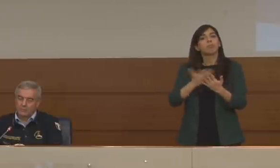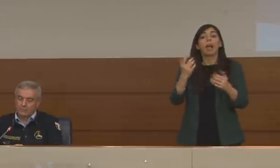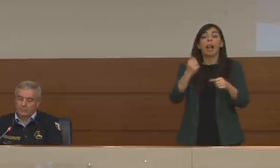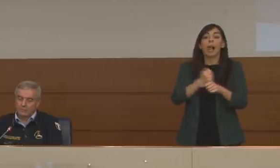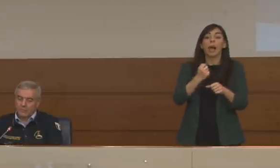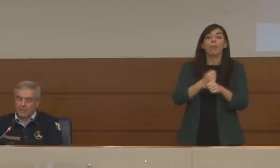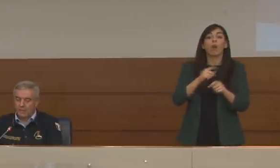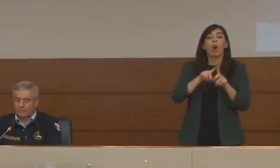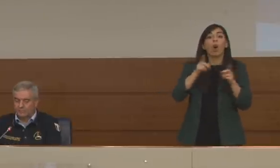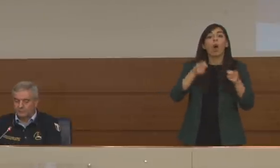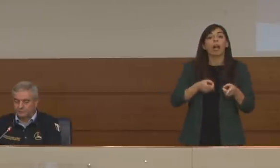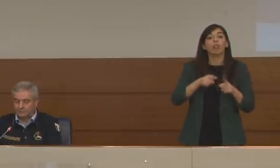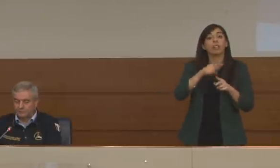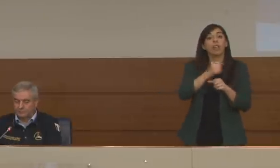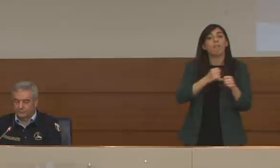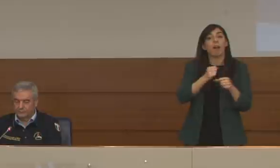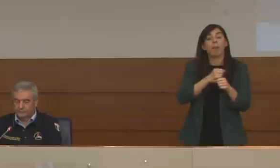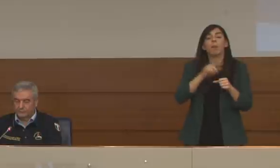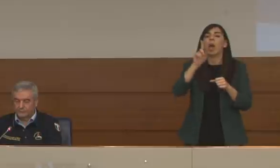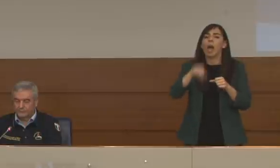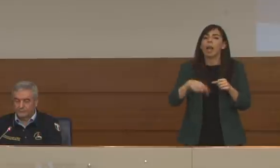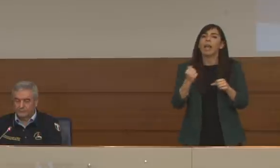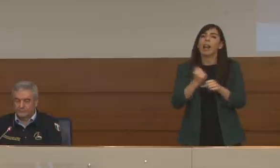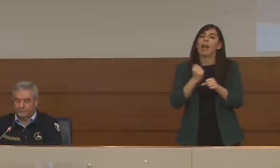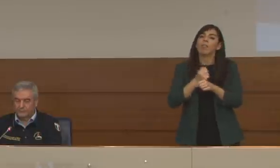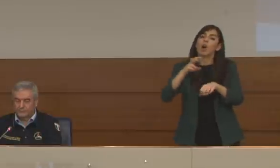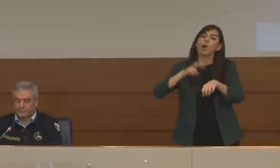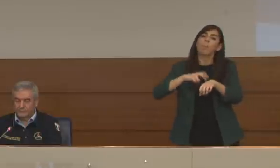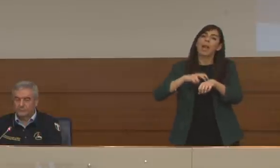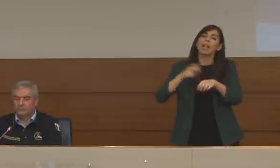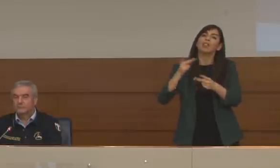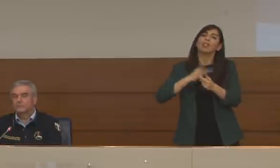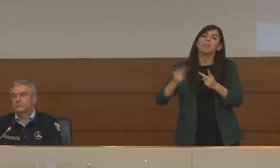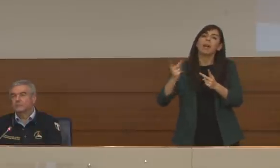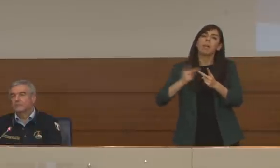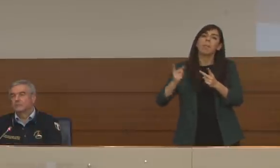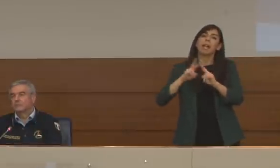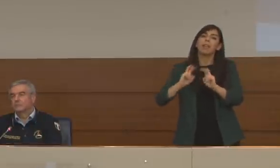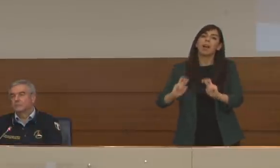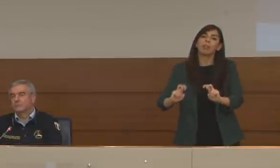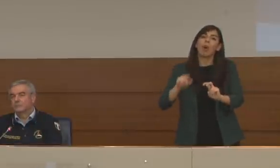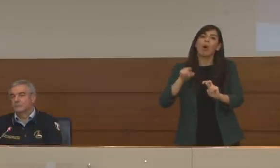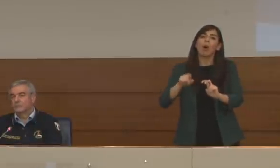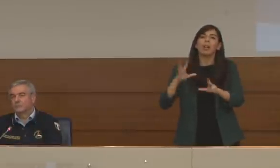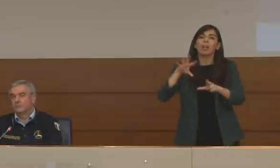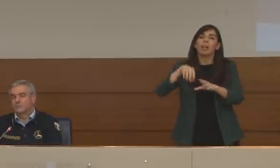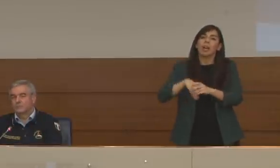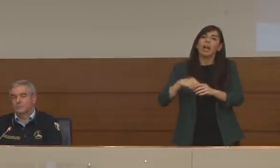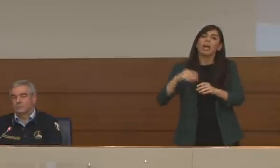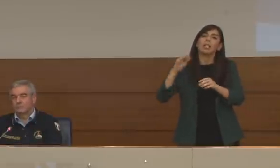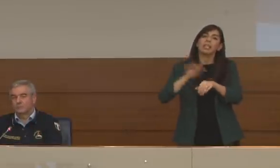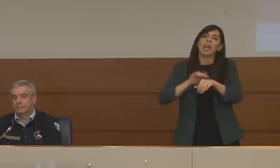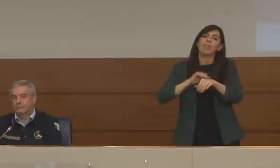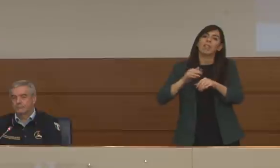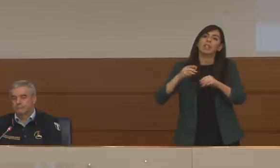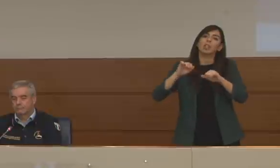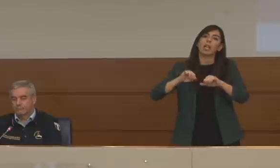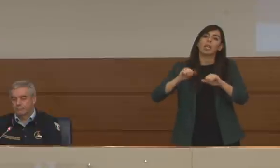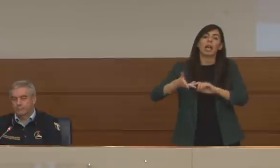lavoro anche dei medici e degli sperimentatori che viene fatto, ricordo, all'interno del Servizio Sanitario Nazionale.